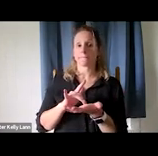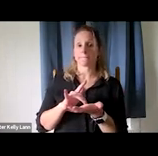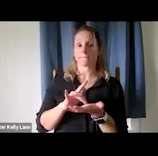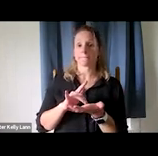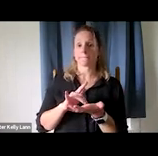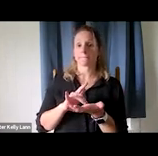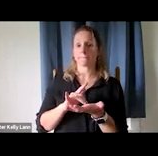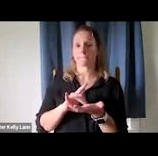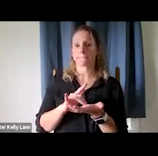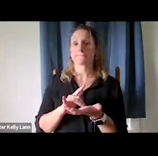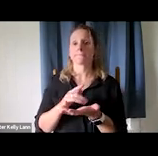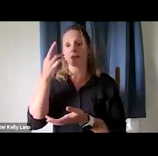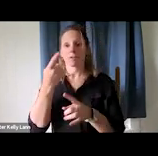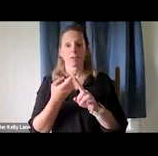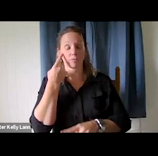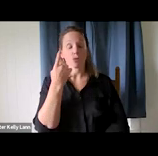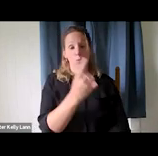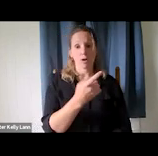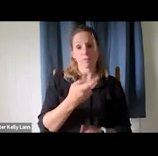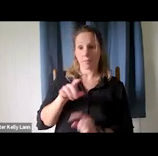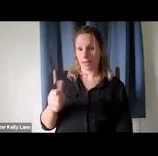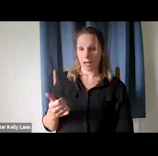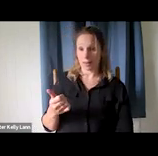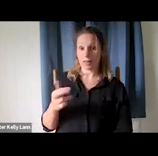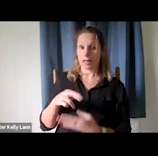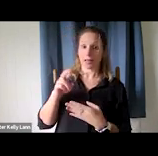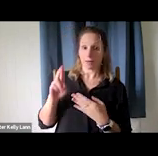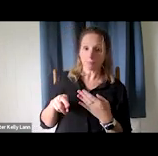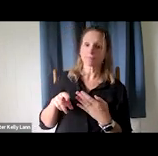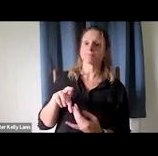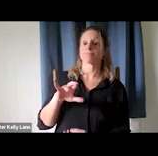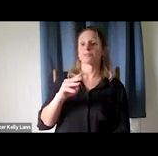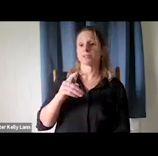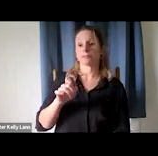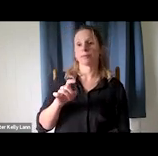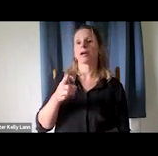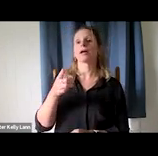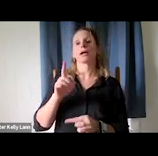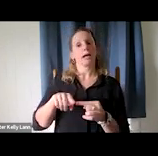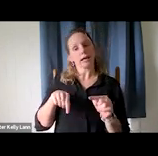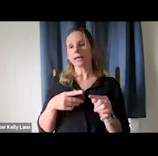las otras deficiencias incapacitantes, pero las deficiencias resultantes son irreversibles o no pueden mejorar